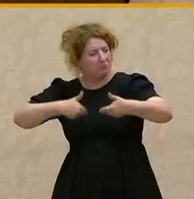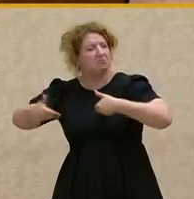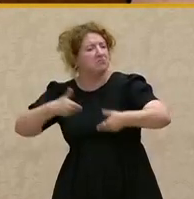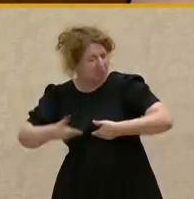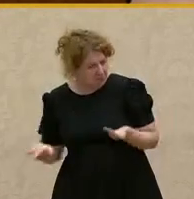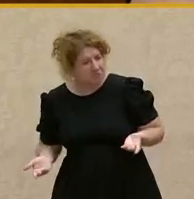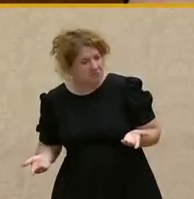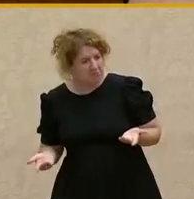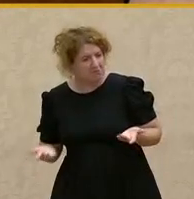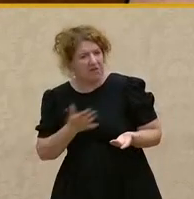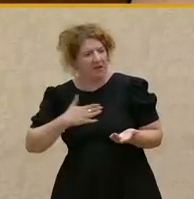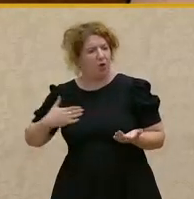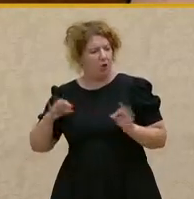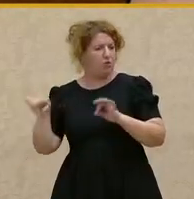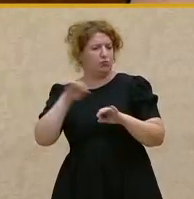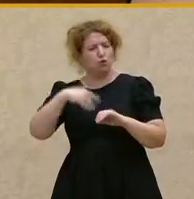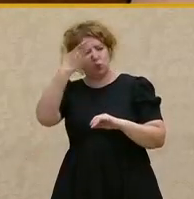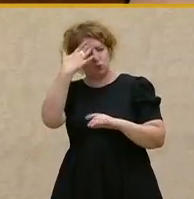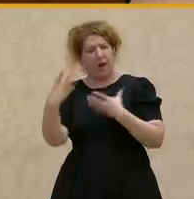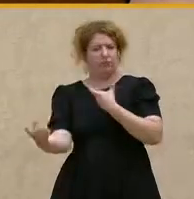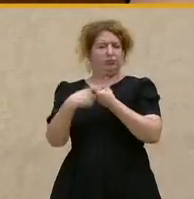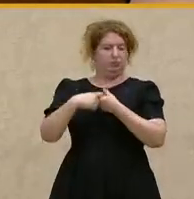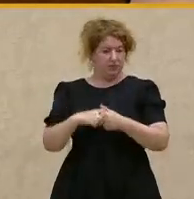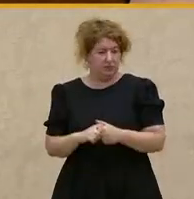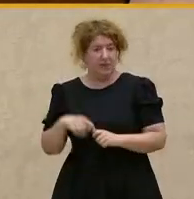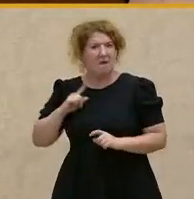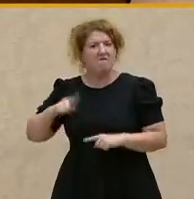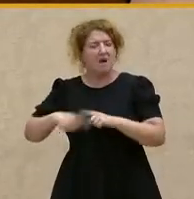en nuestra entidad tutelar y por tranquilidad también de la familia. Viendo que hay una